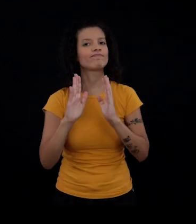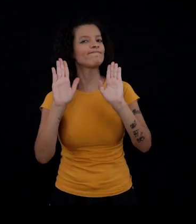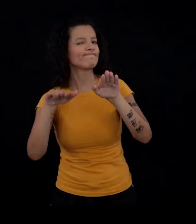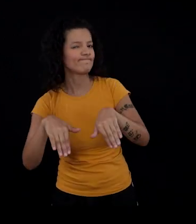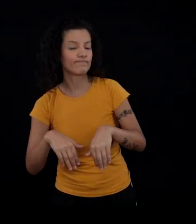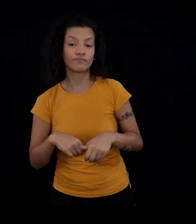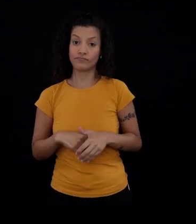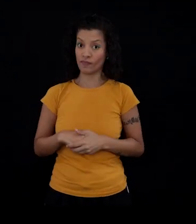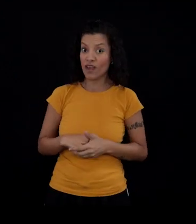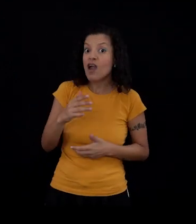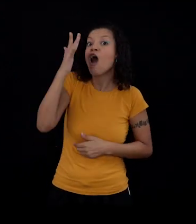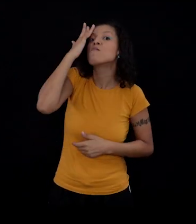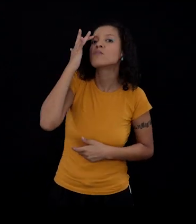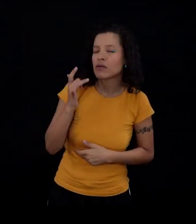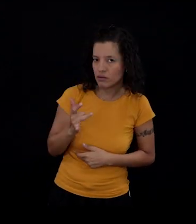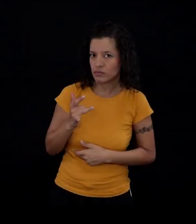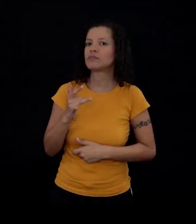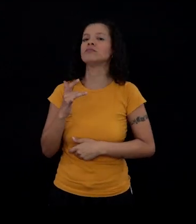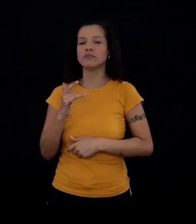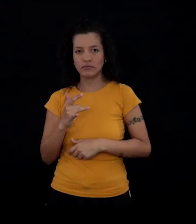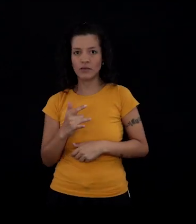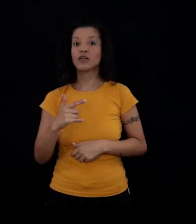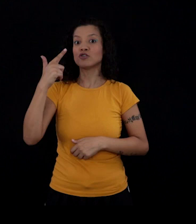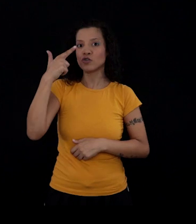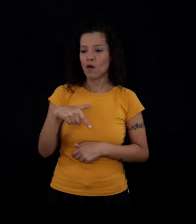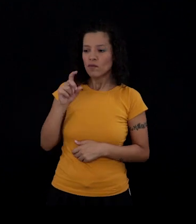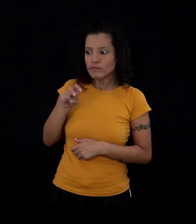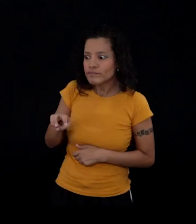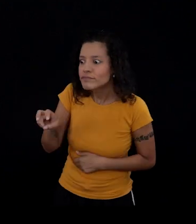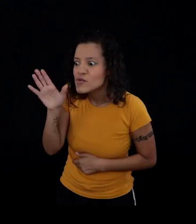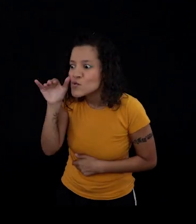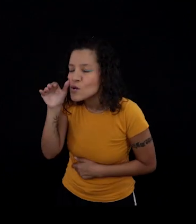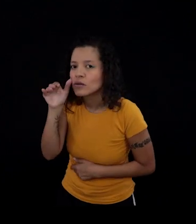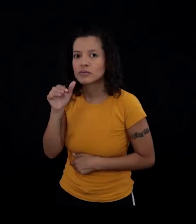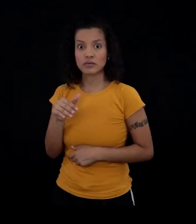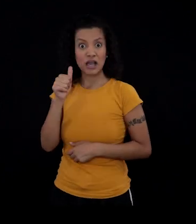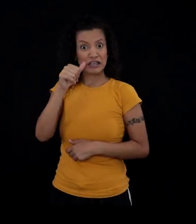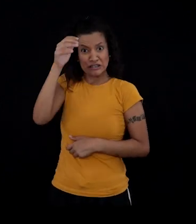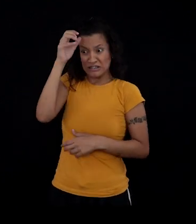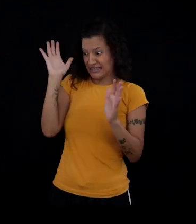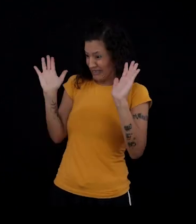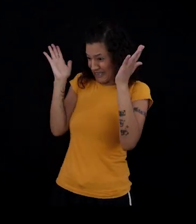No outro dia fui de novo, e ela: “não, não faz isso!”